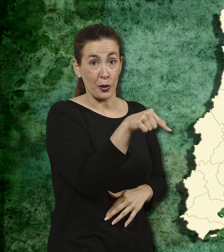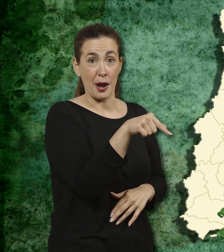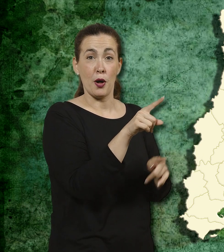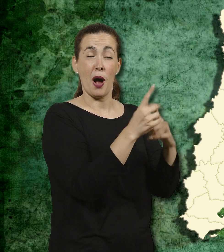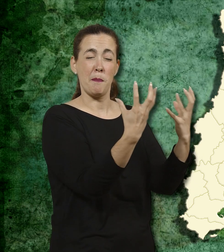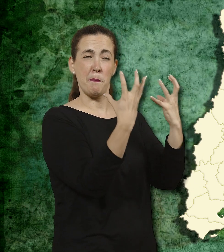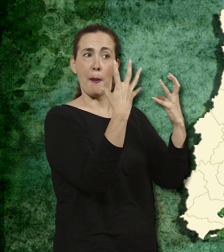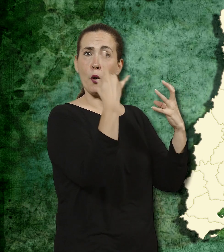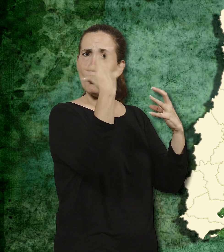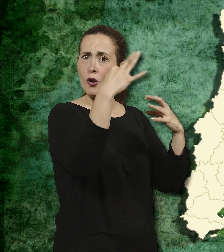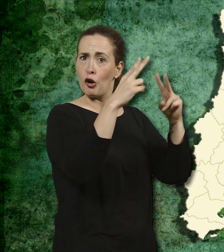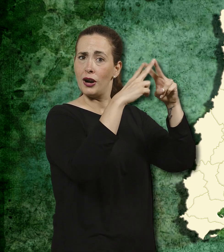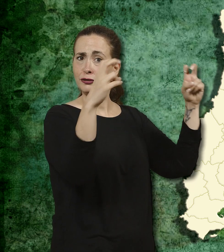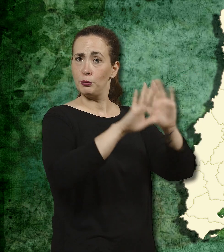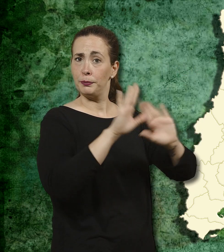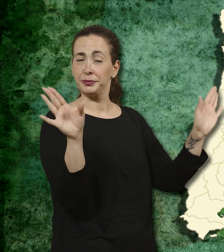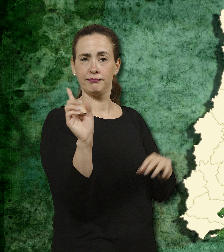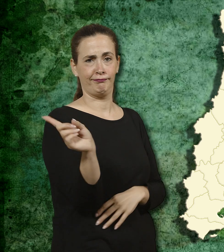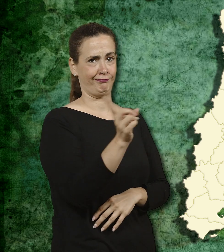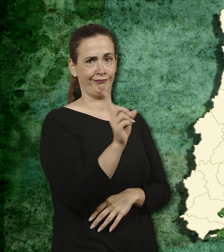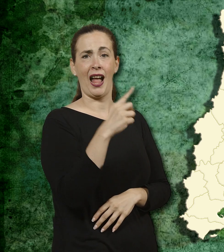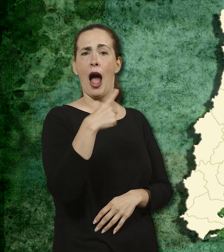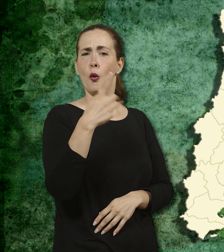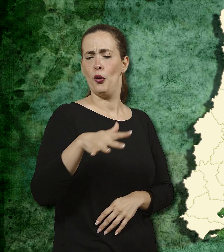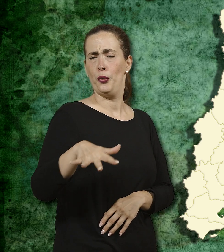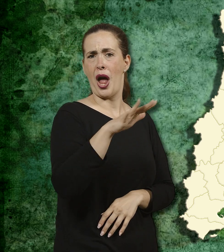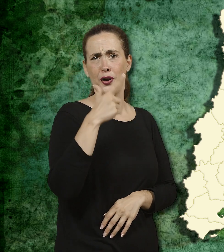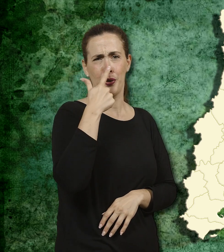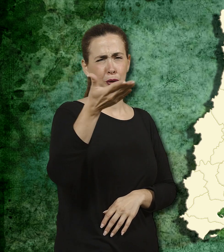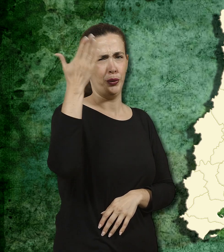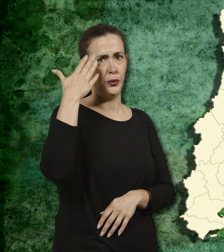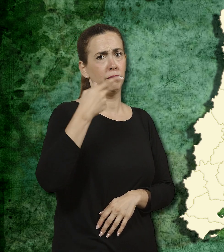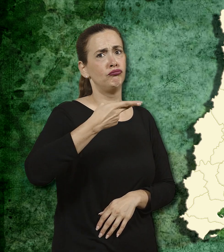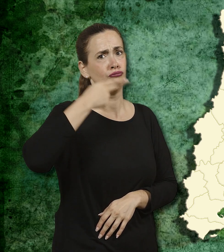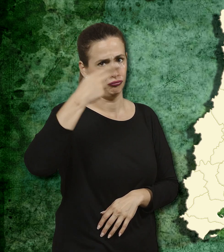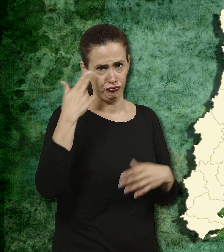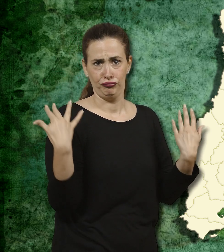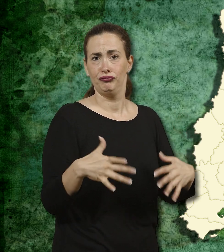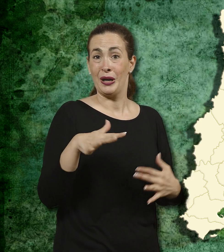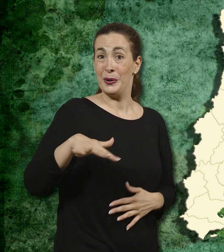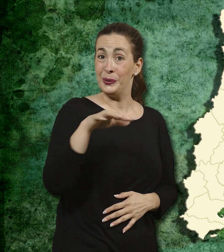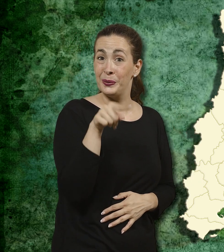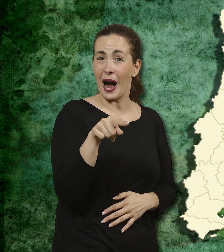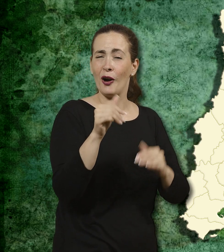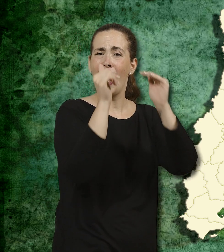Però més enllà d'aquesta fortificació, el Catllar també té un nucli antic força interessant,